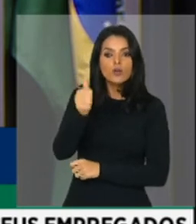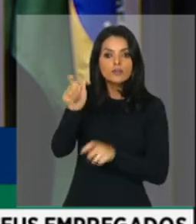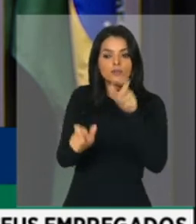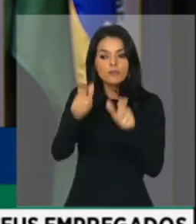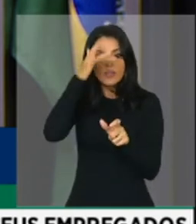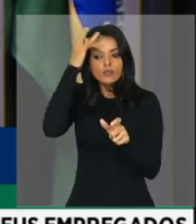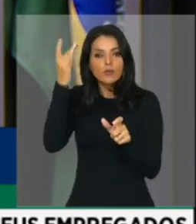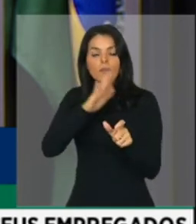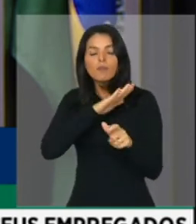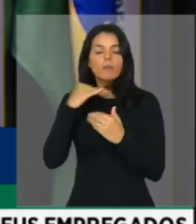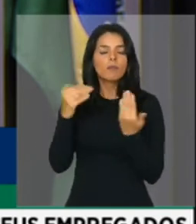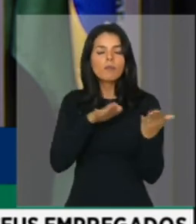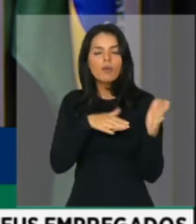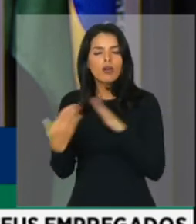ONTEM, 4211 BRASILEIROS PERDERAM SUAS VIDAS, NÃO